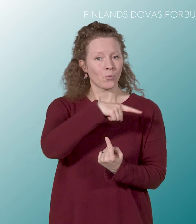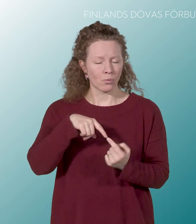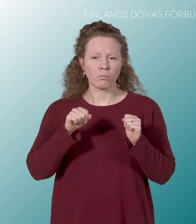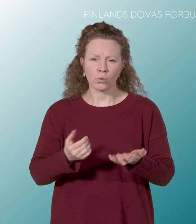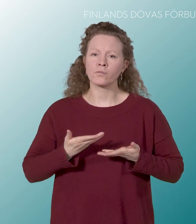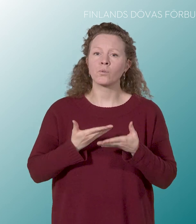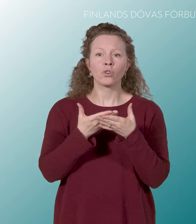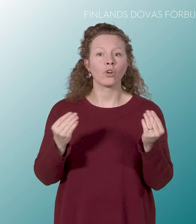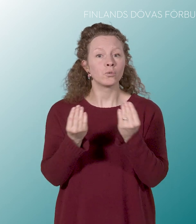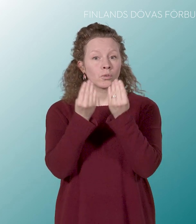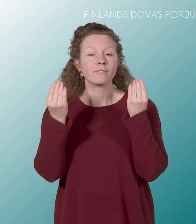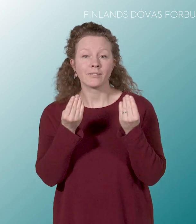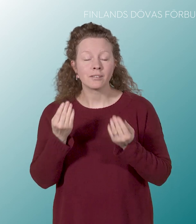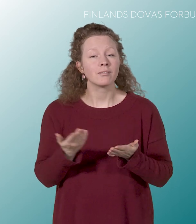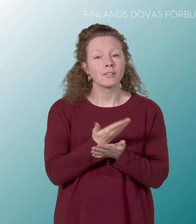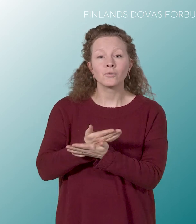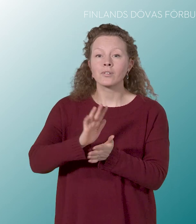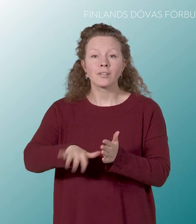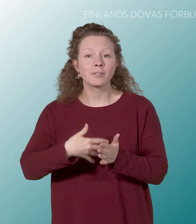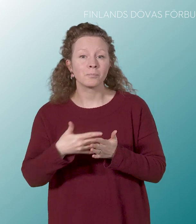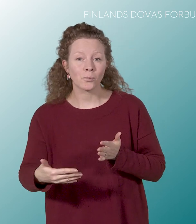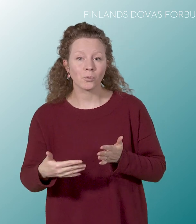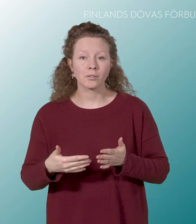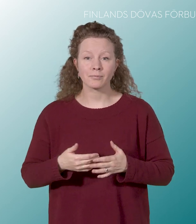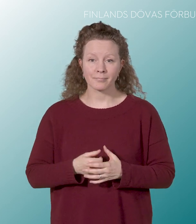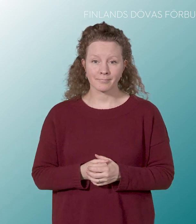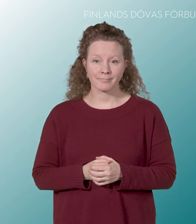måste få gratis undervisning i sina nationella teckenspråk.